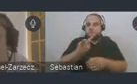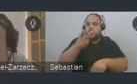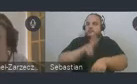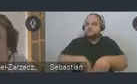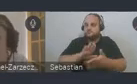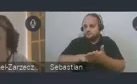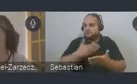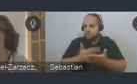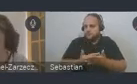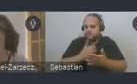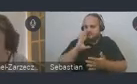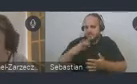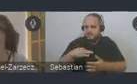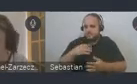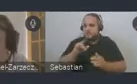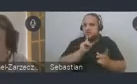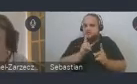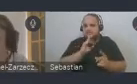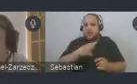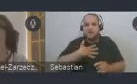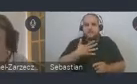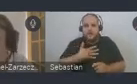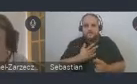i porozmawiać o tych obawach, i porozmawiać o tym,